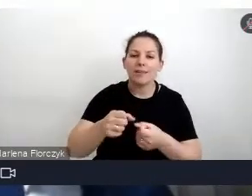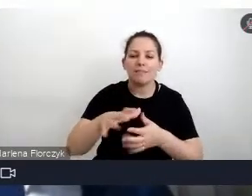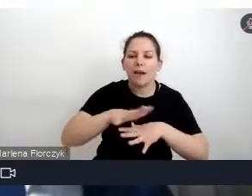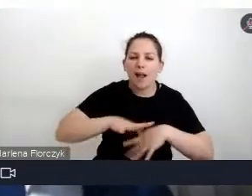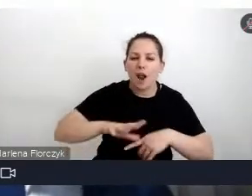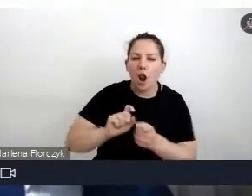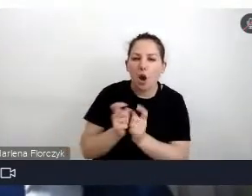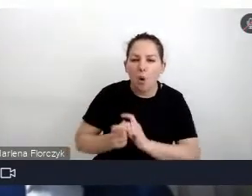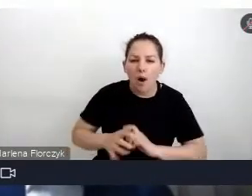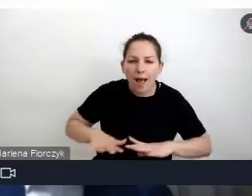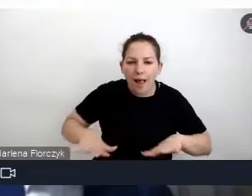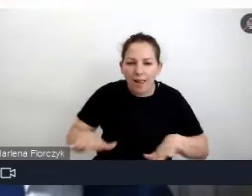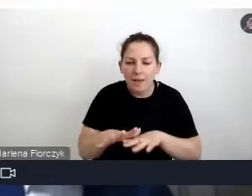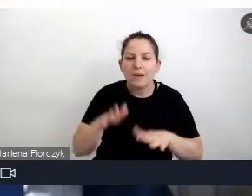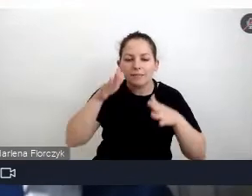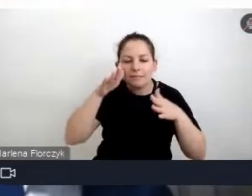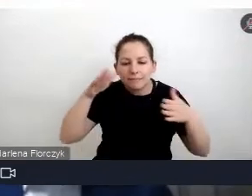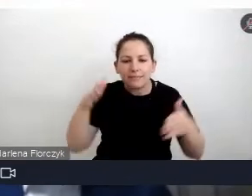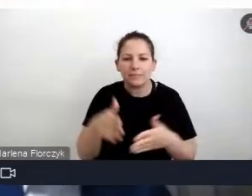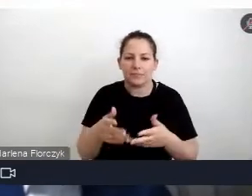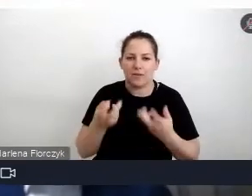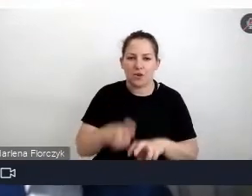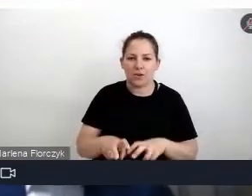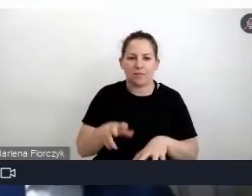skoncentrowanym na tworzenie platformy dialogu